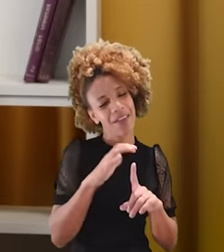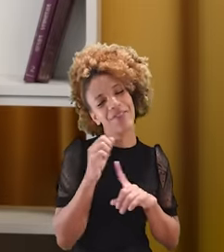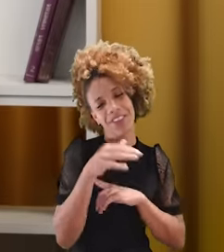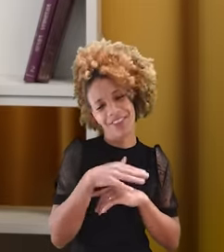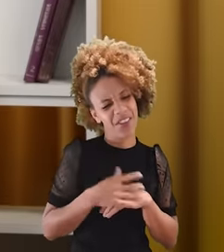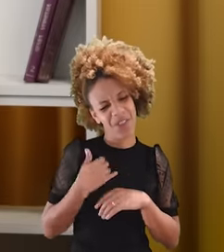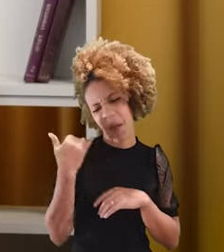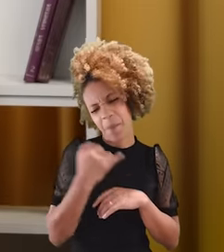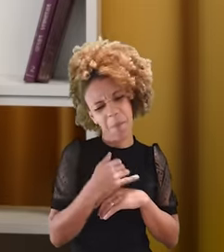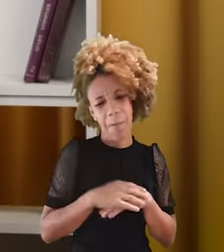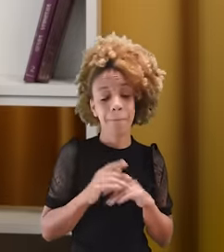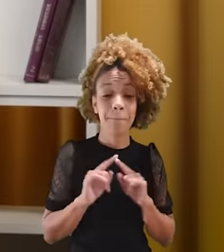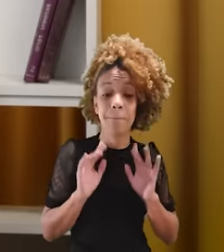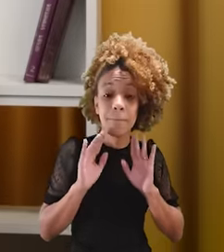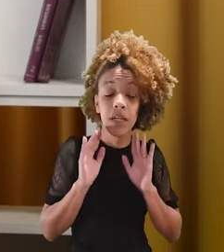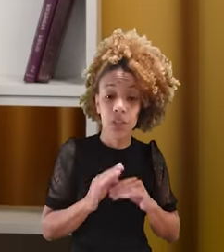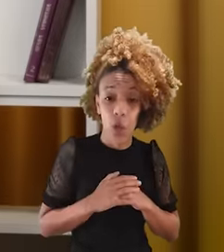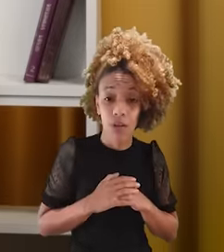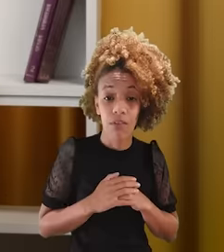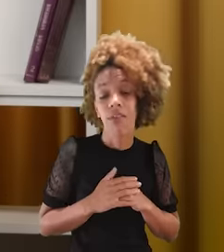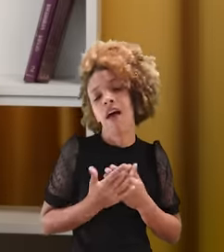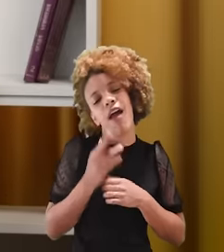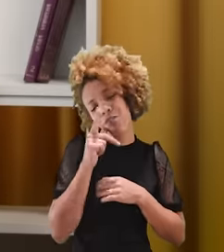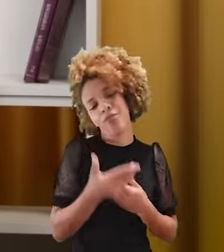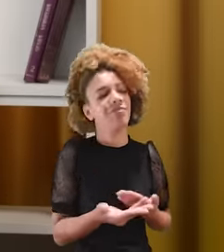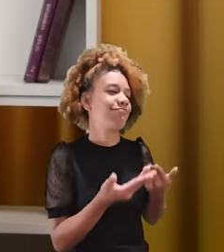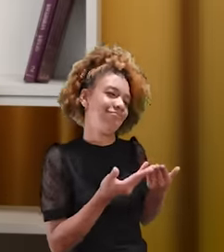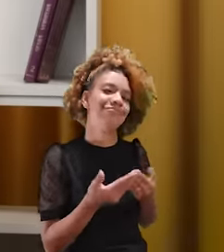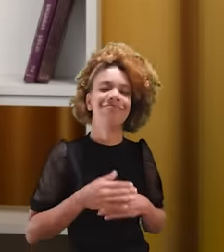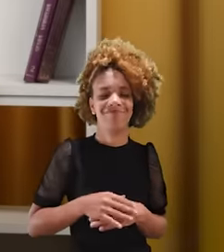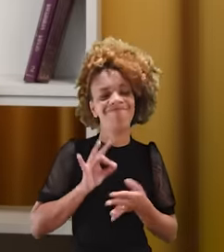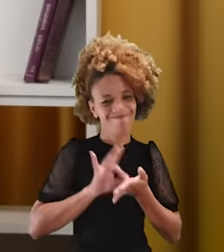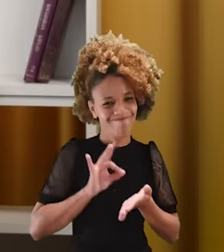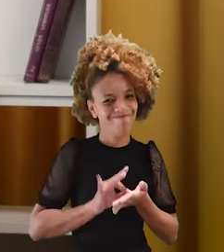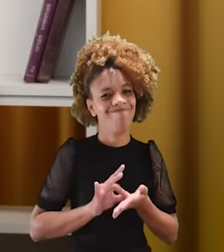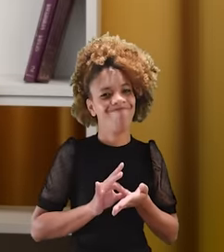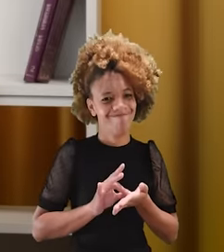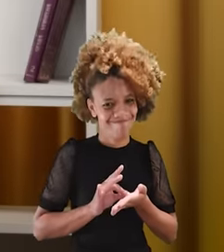um bosta mas eu tenho uma inf galera é o seguinte cara é muito do [ __ ] euv esse papo real sincero